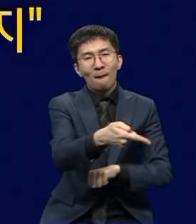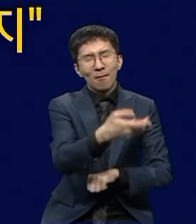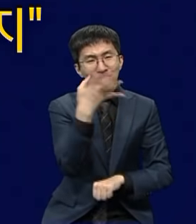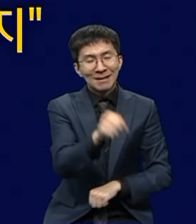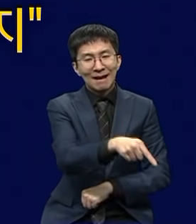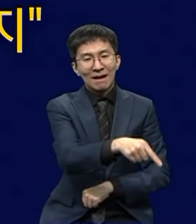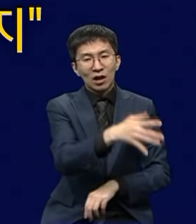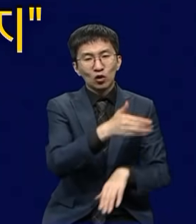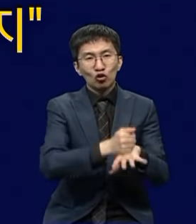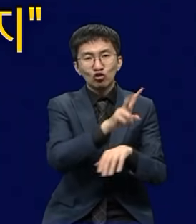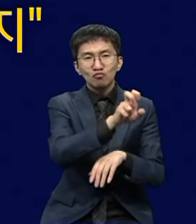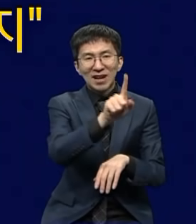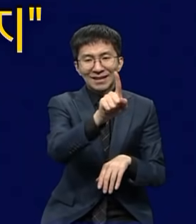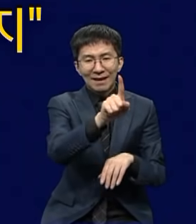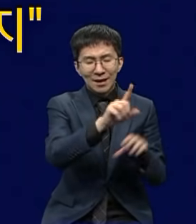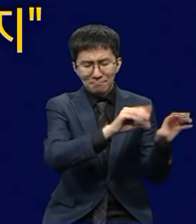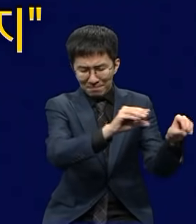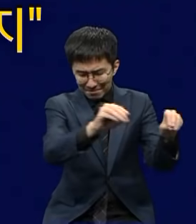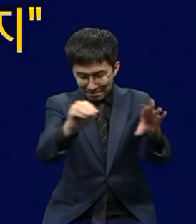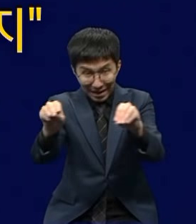유도한 팬클럽 계정 21개를 30일간 정지시켰다고 밝혔습니다.